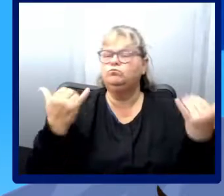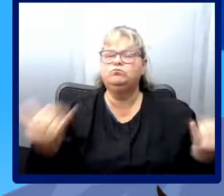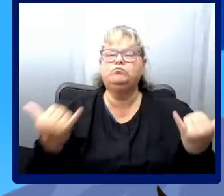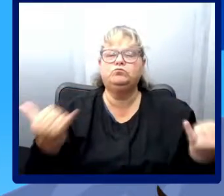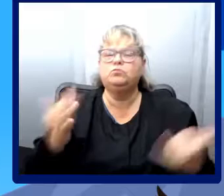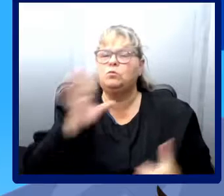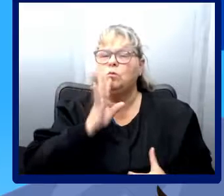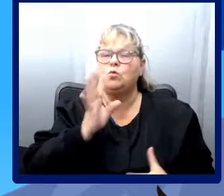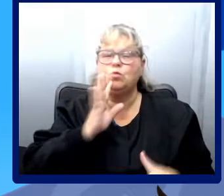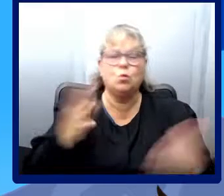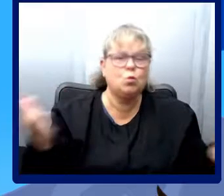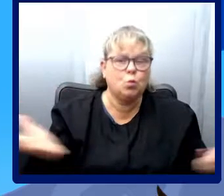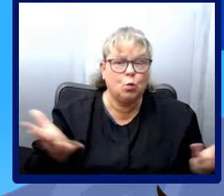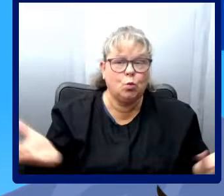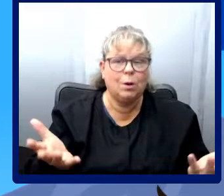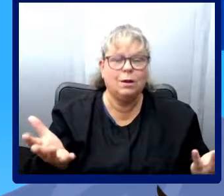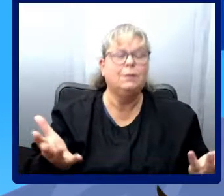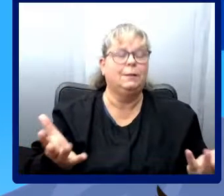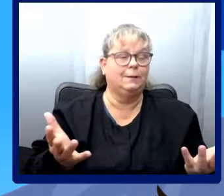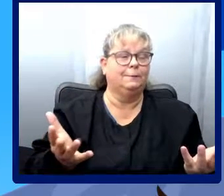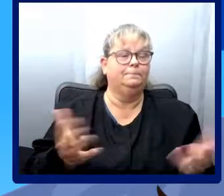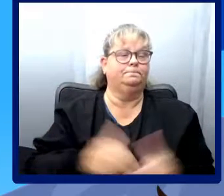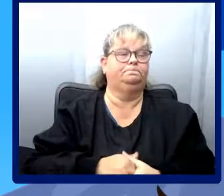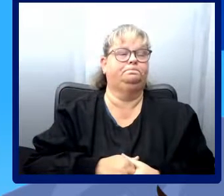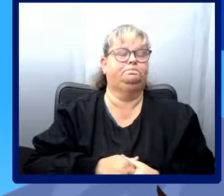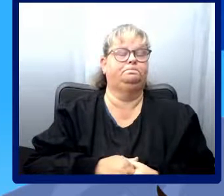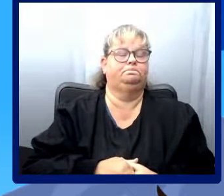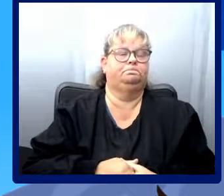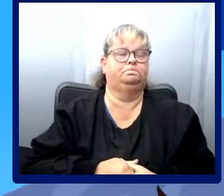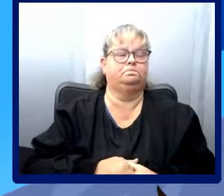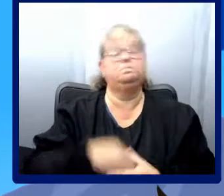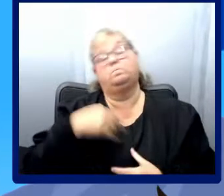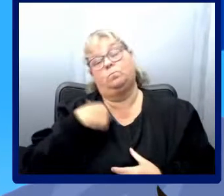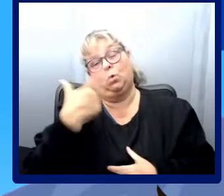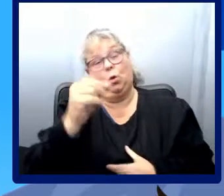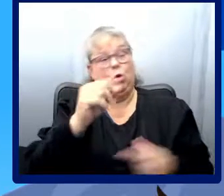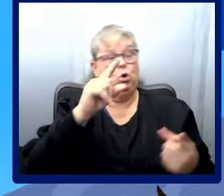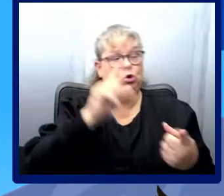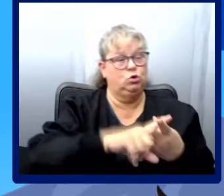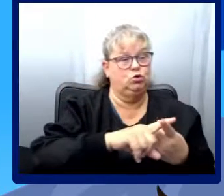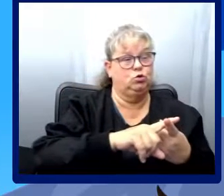Repasaremos la agenda rápidamente ahora. Repasaré el estado del flujo.